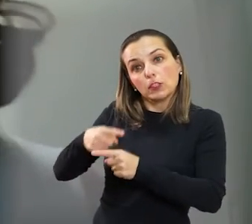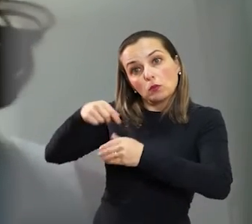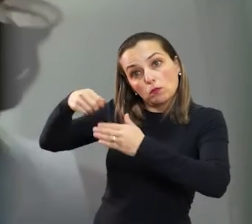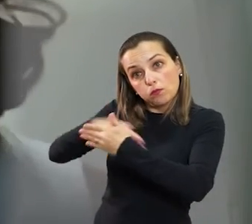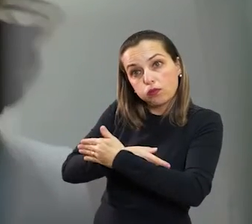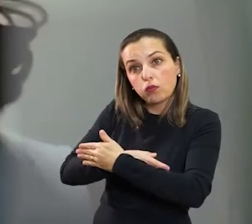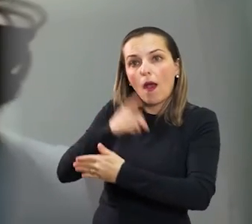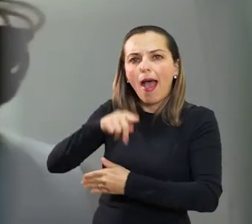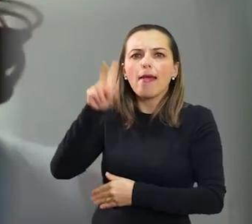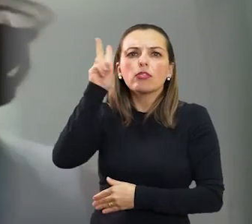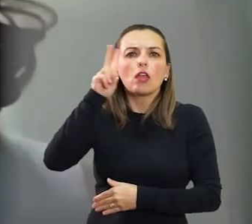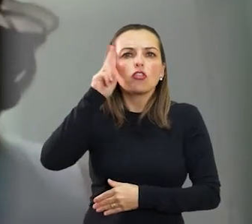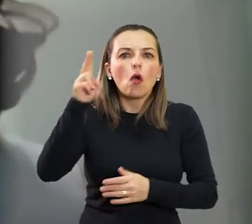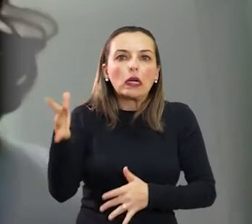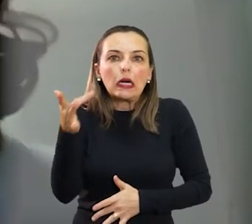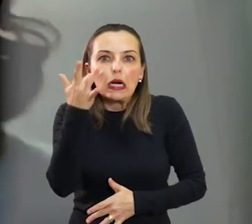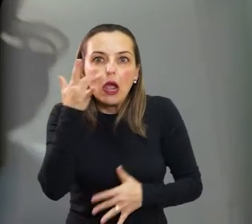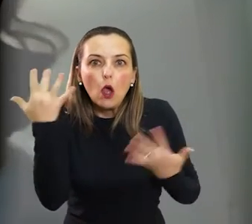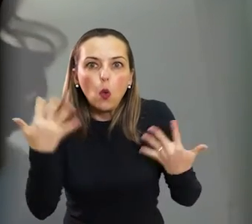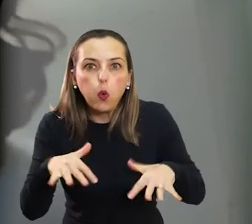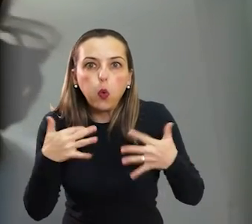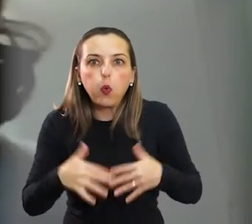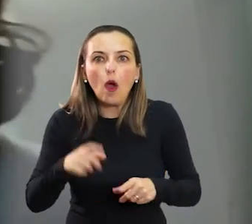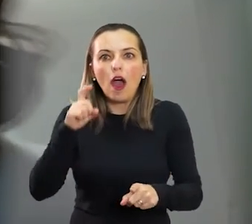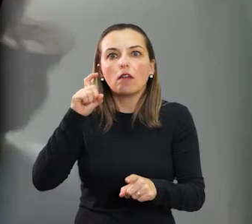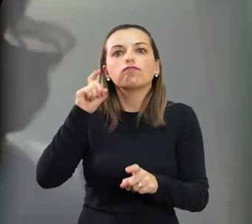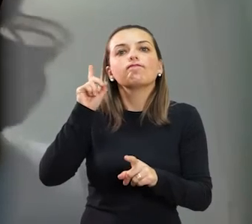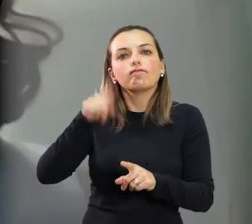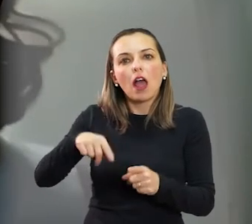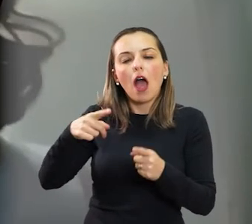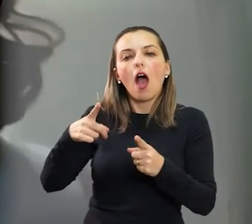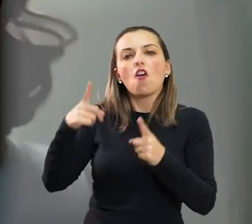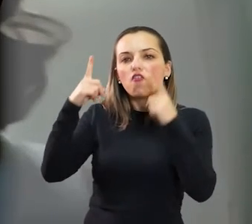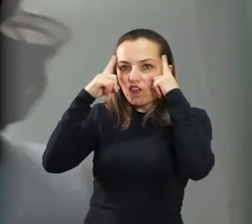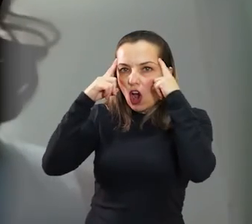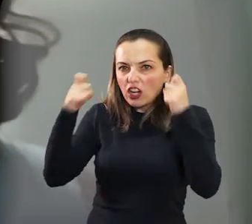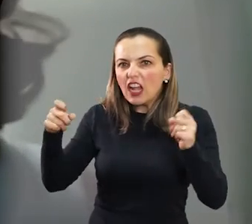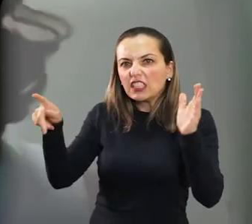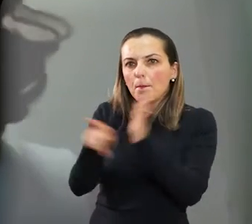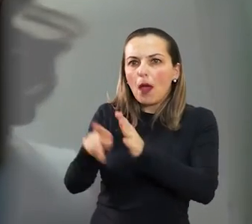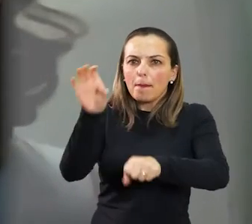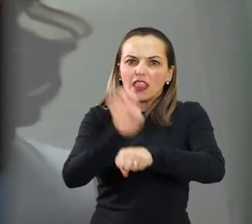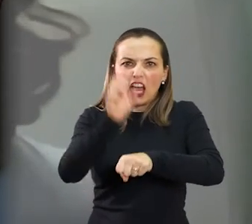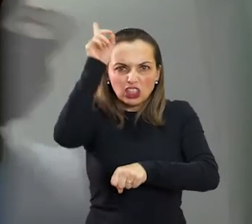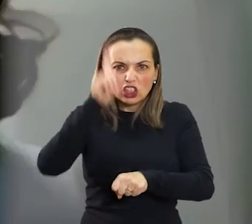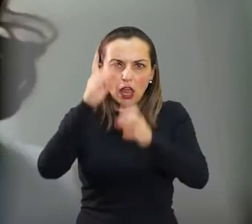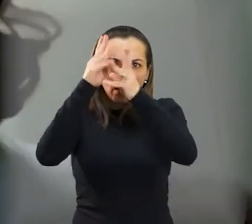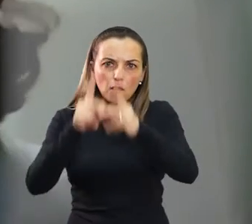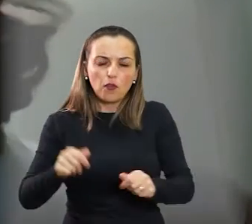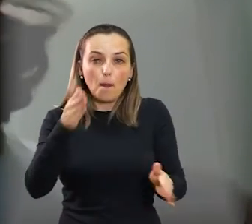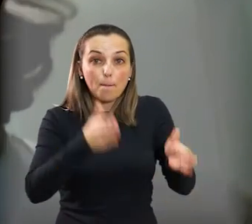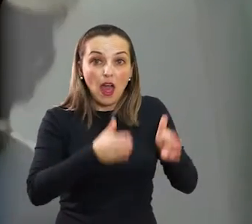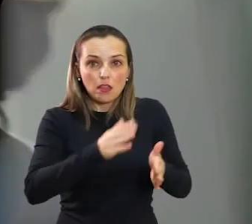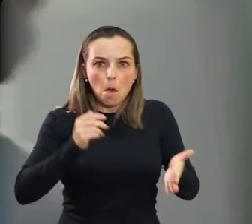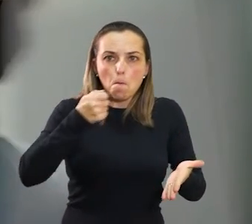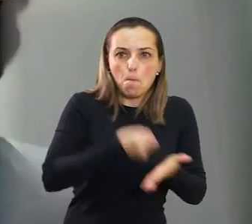clandestino de Perus. Uma história das mais escandalosa de violência do Estado e de violação de direitos praticados